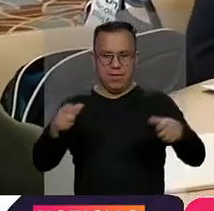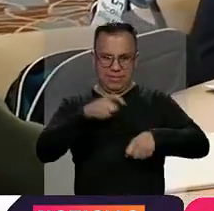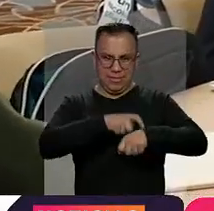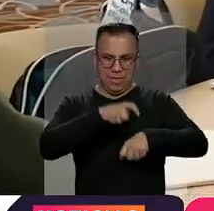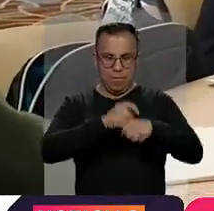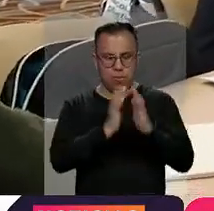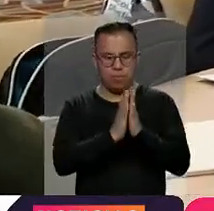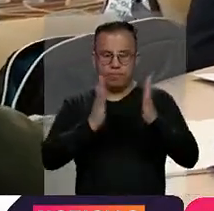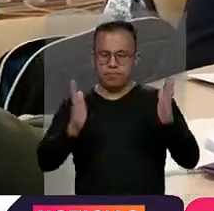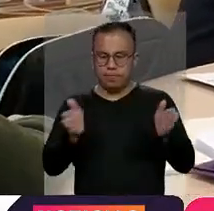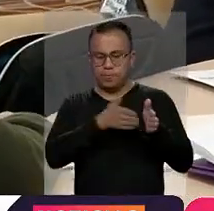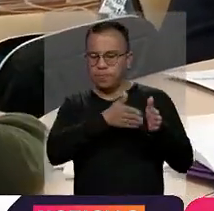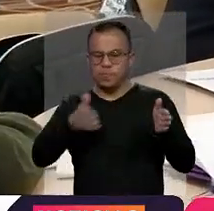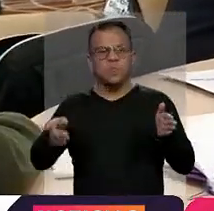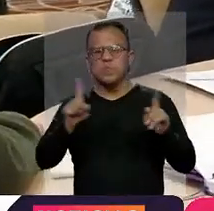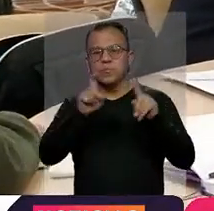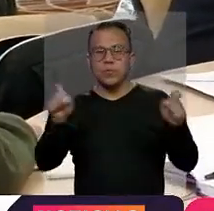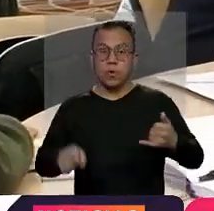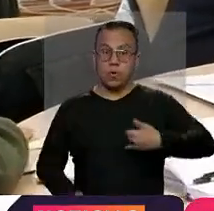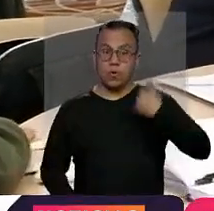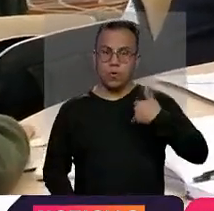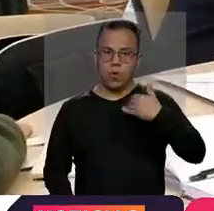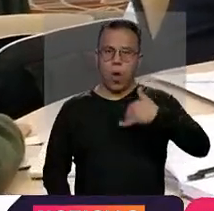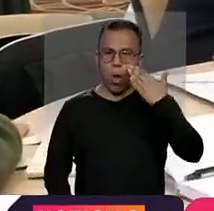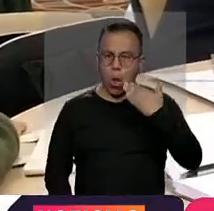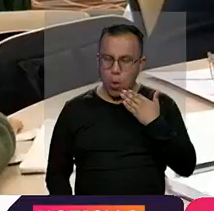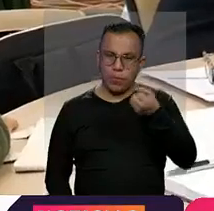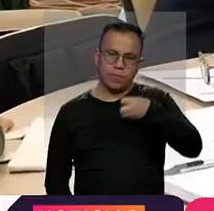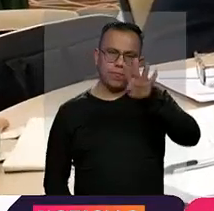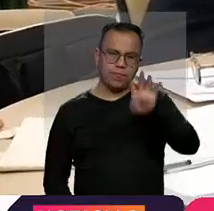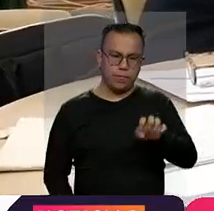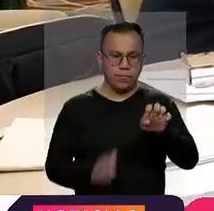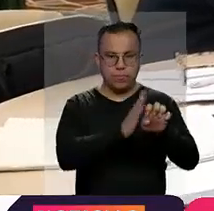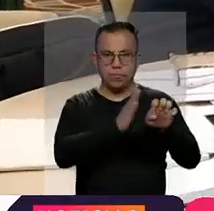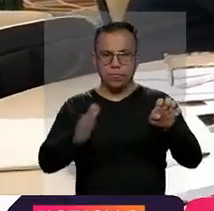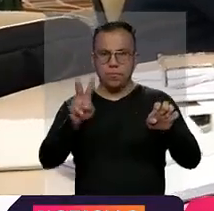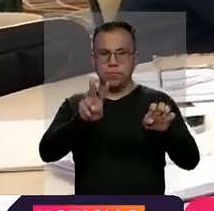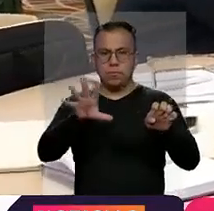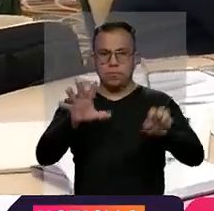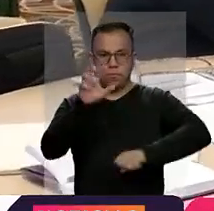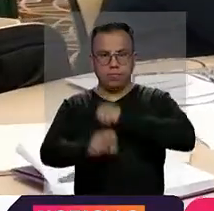CANSADA, COSTOSA PARA PODER ACCEDER A ESTE DERECHO.